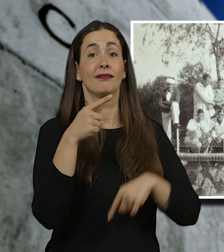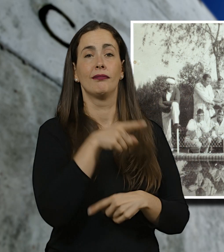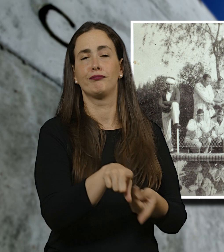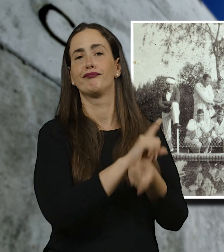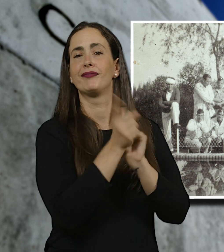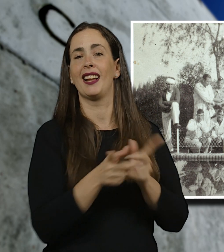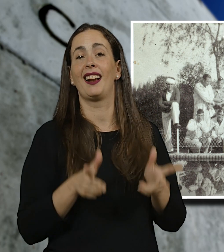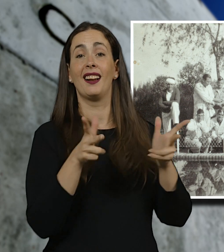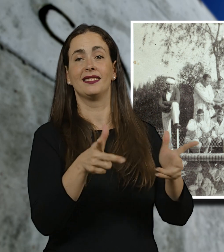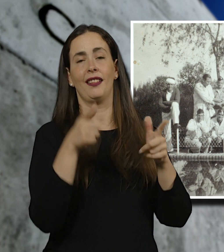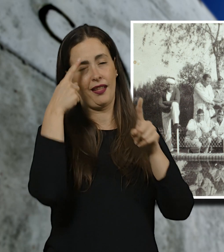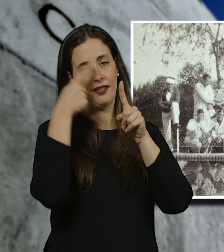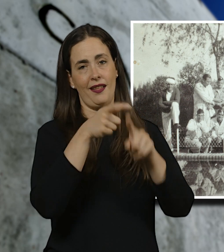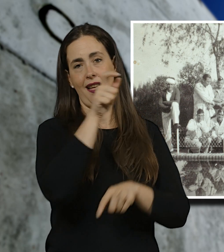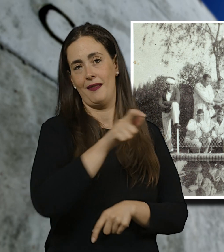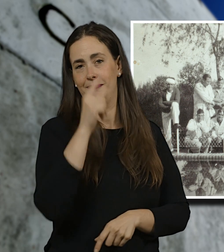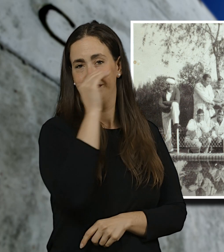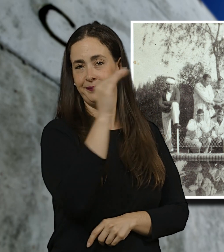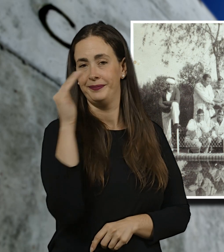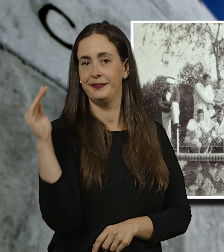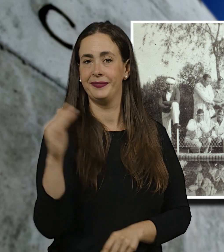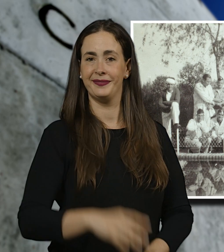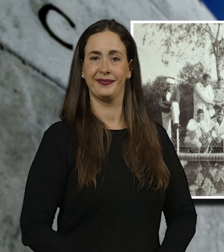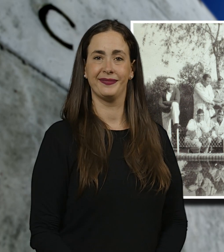Posteriorment, es va reconvertir en residència per a gent gran.